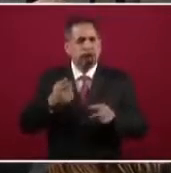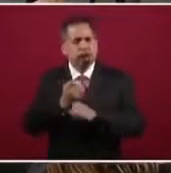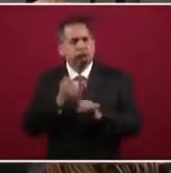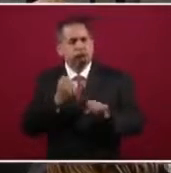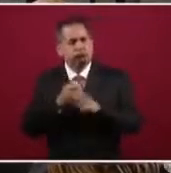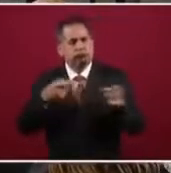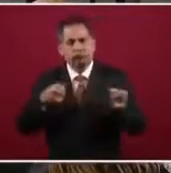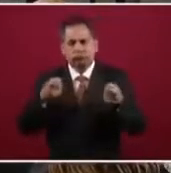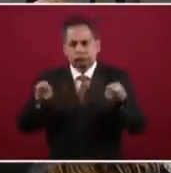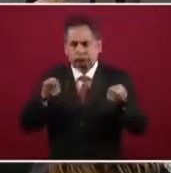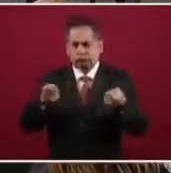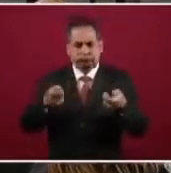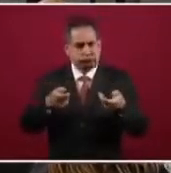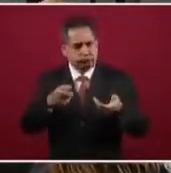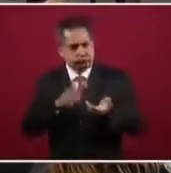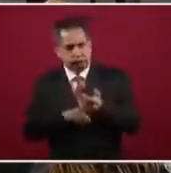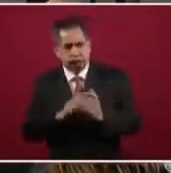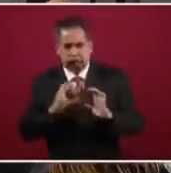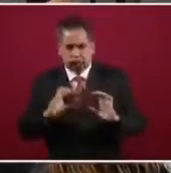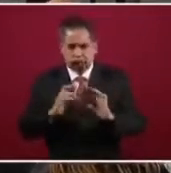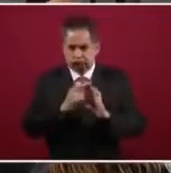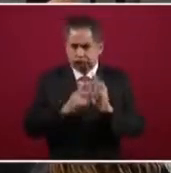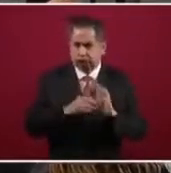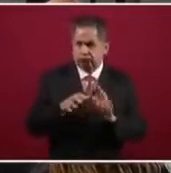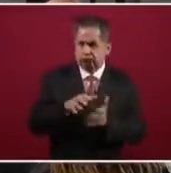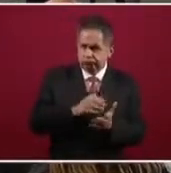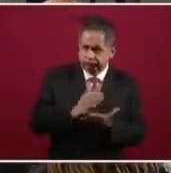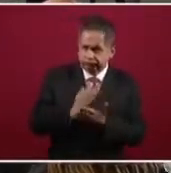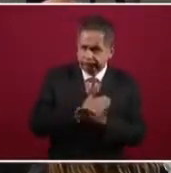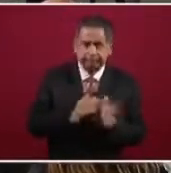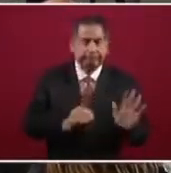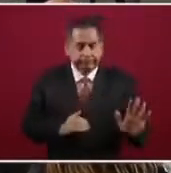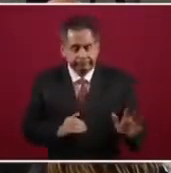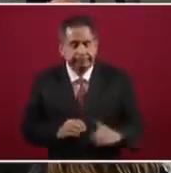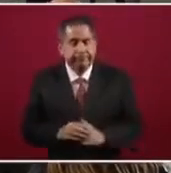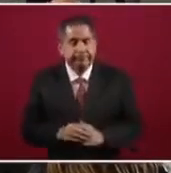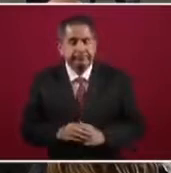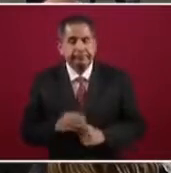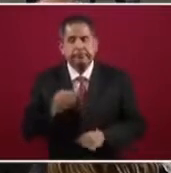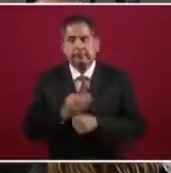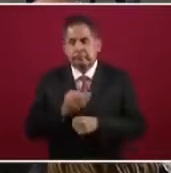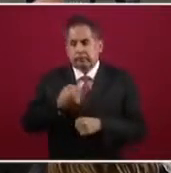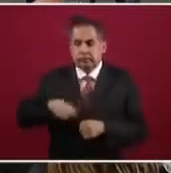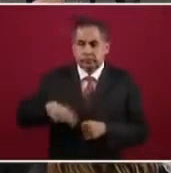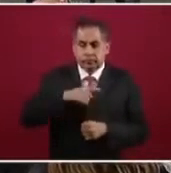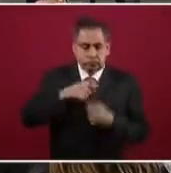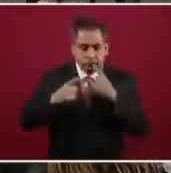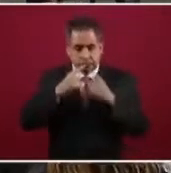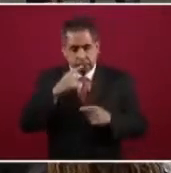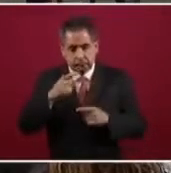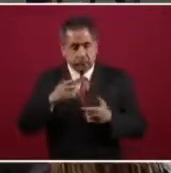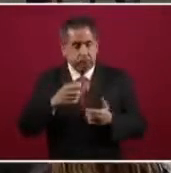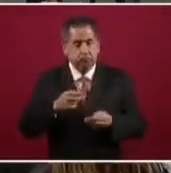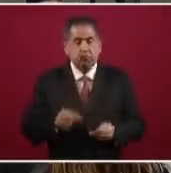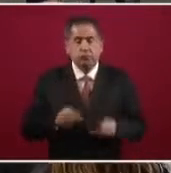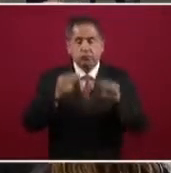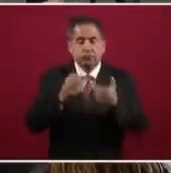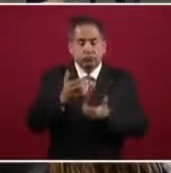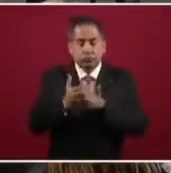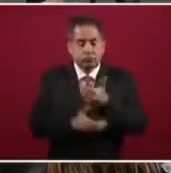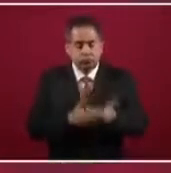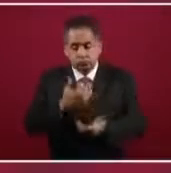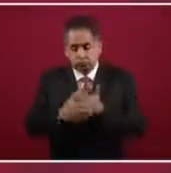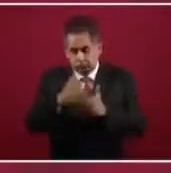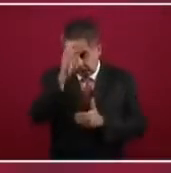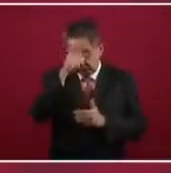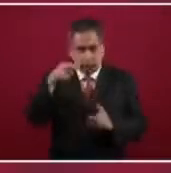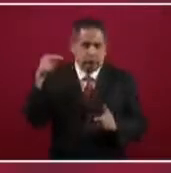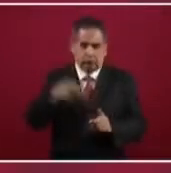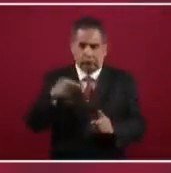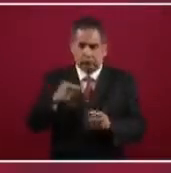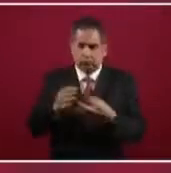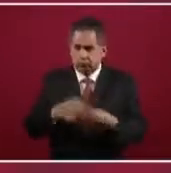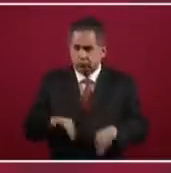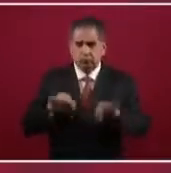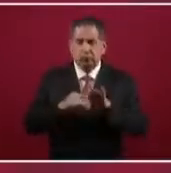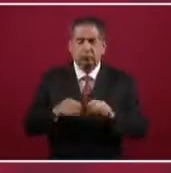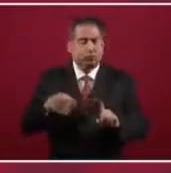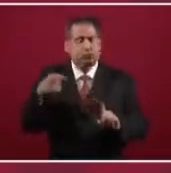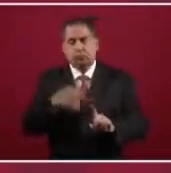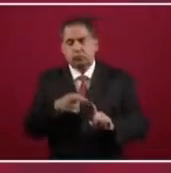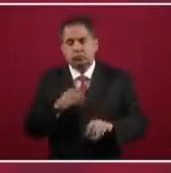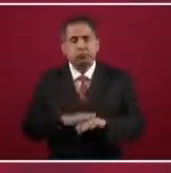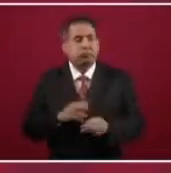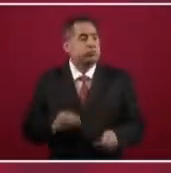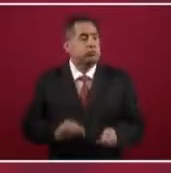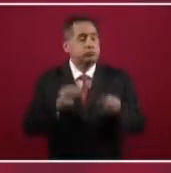Ahora estamos básicamente tratando el asunto del acuerdo comercial, eso es lo que nos importa